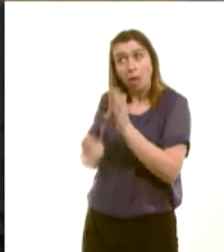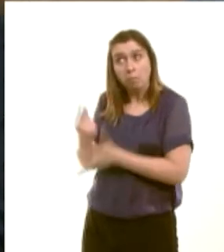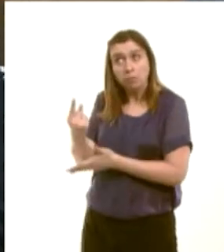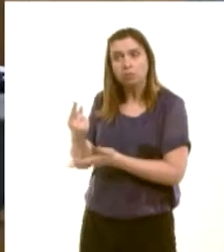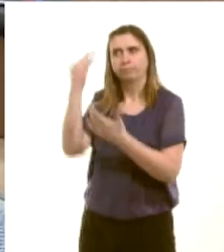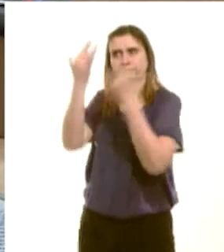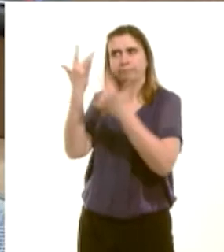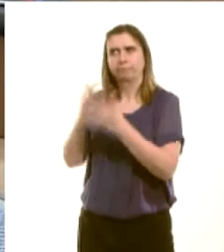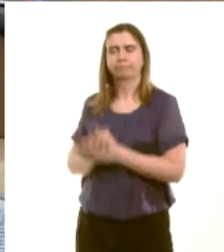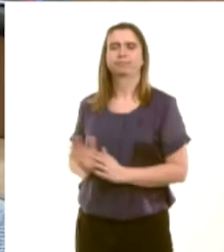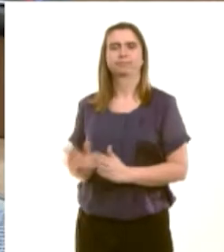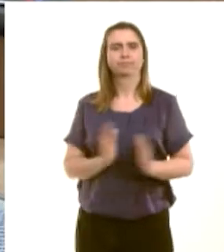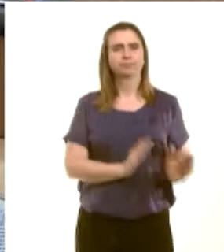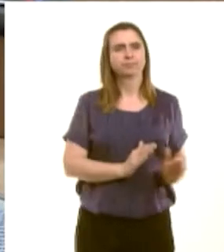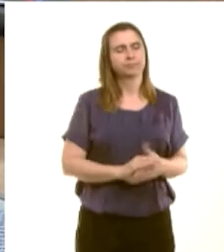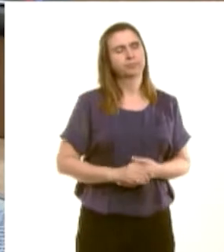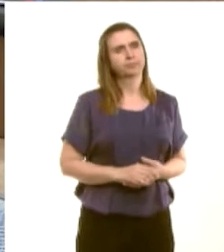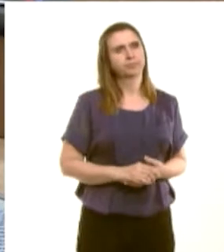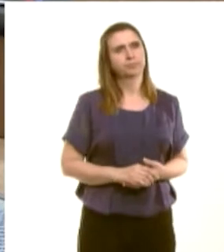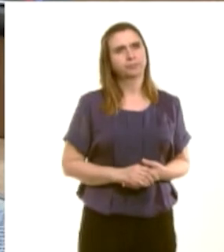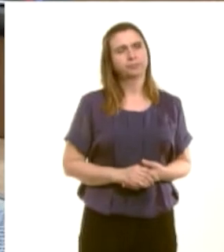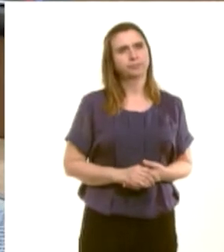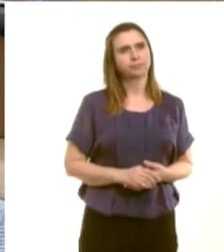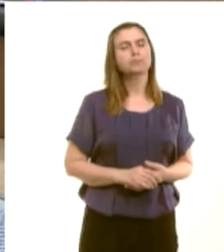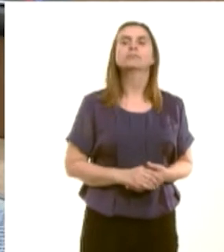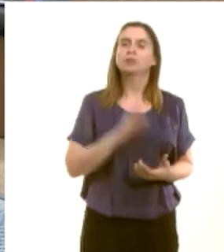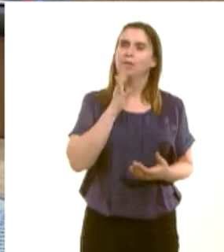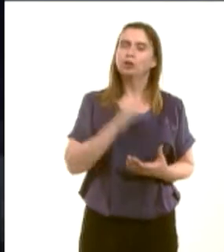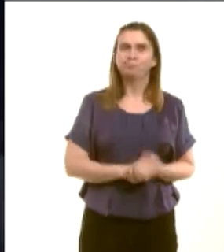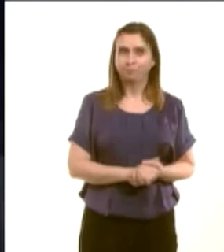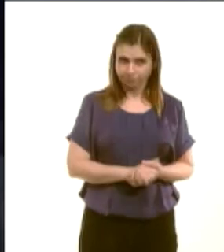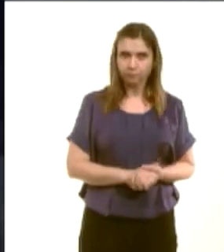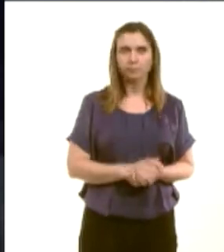Aled Roberts: 8. A wnaiff y Prif Weinidog roi'r wybodaeth ddiweddaraf am drafodaethau